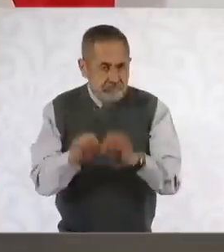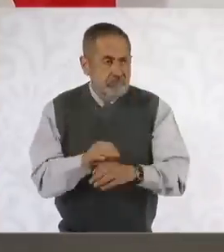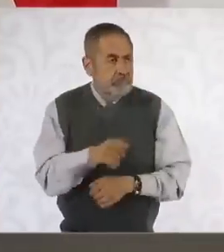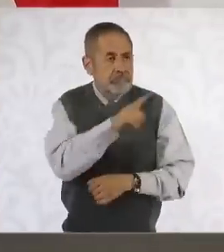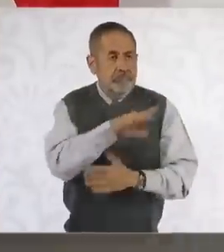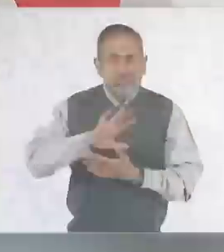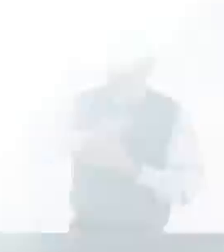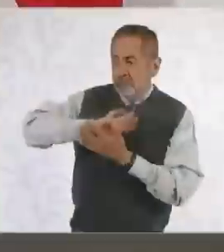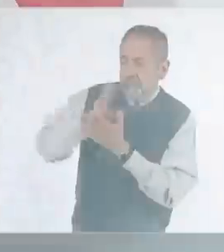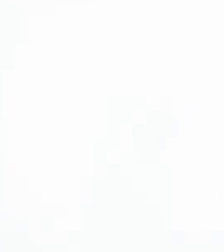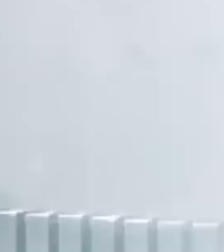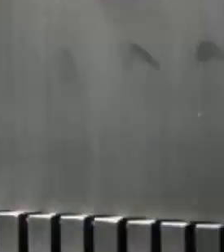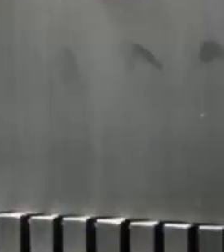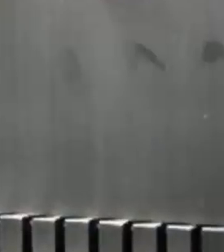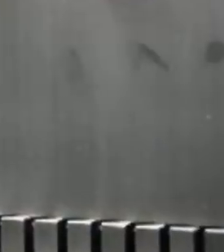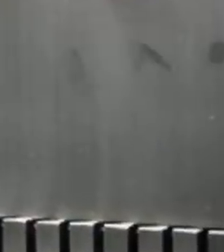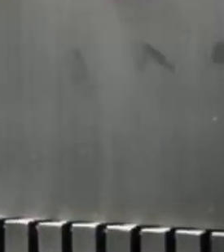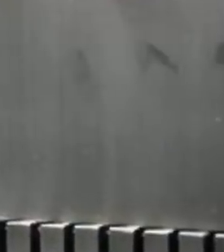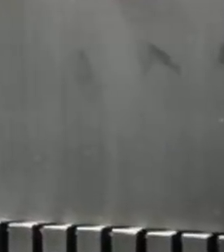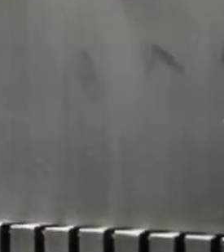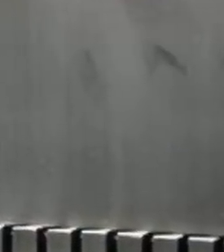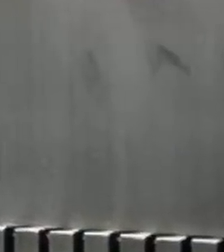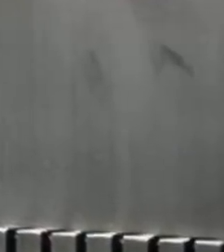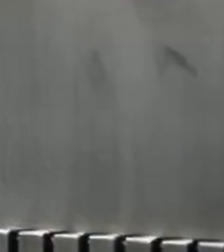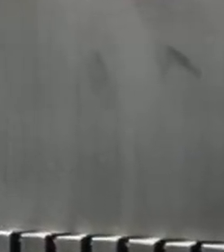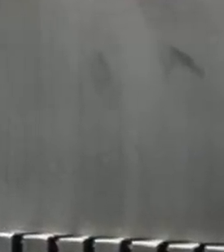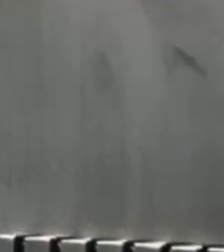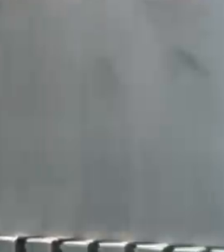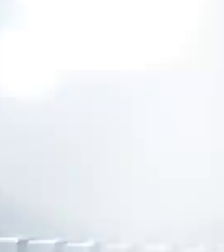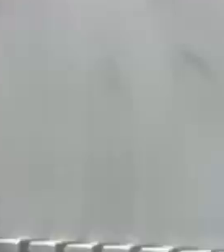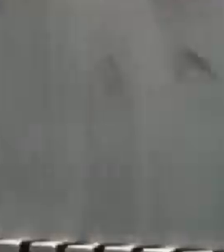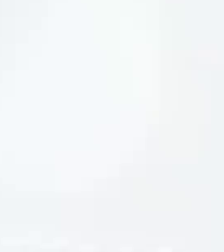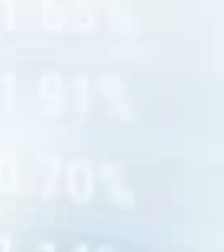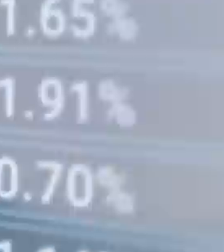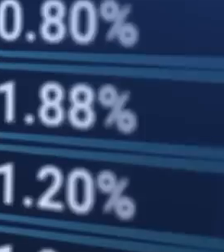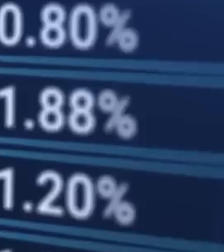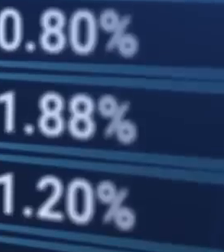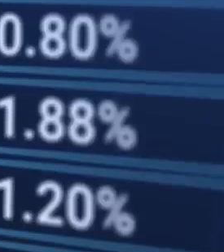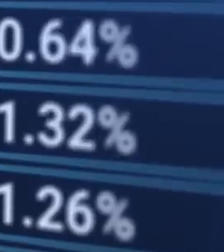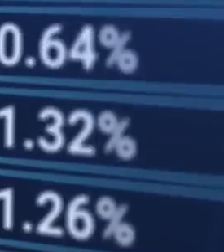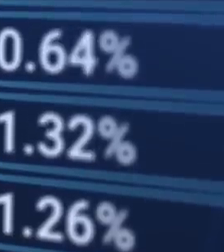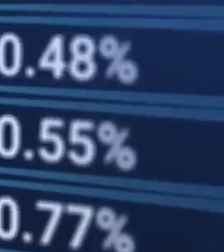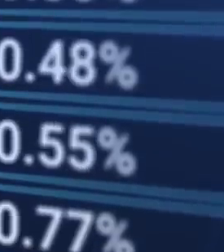en Seco a la calificadora y le pidió argumentos Más allá del supuesto debilitamiento institucional